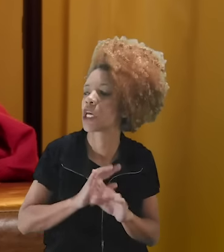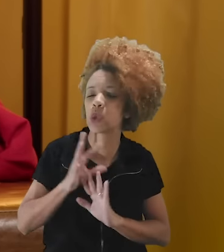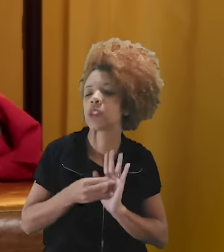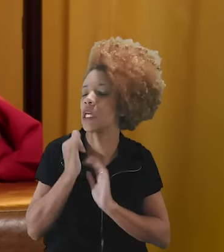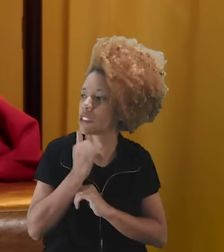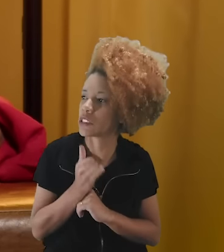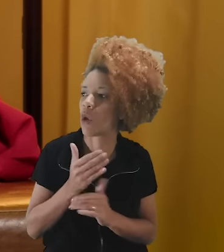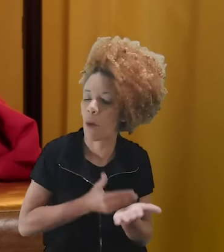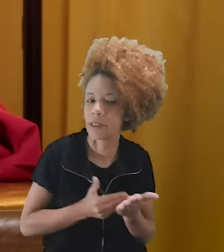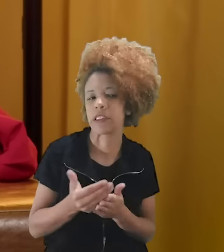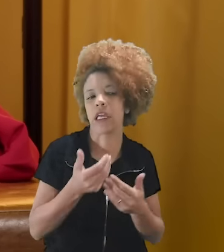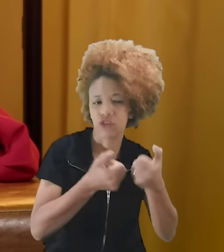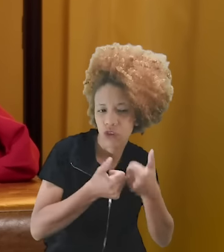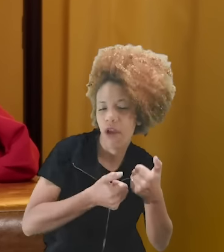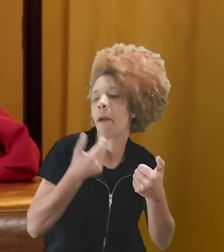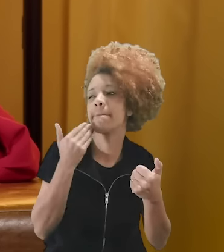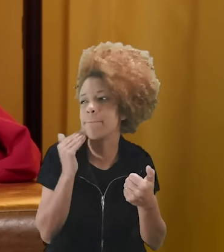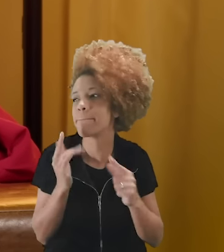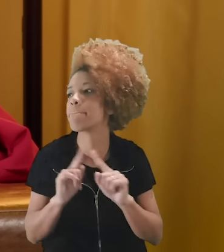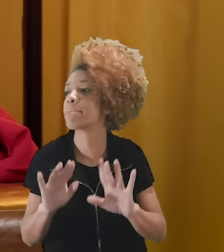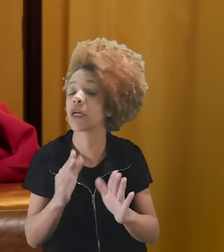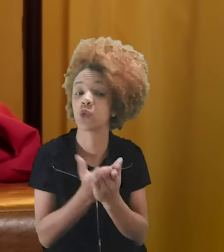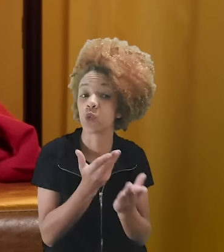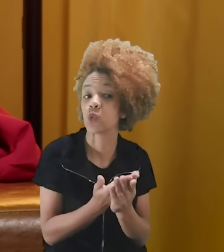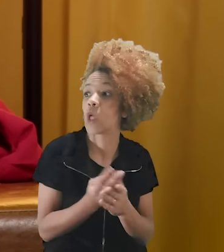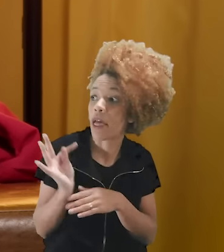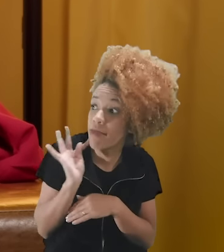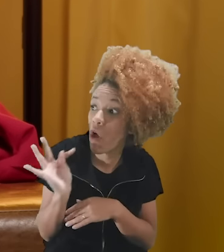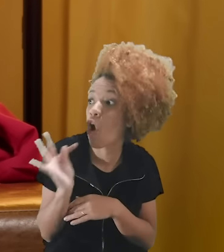obviamente depois de um tempo Comecei a jogar para entender mais mas o estudo teórico que a gente diz